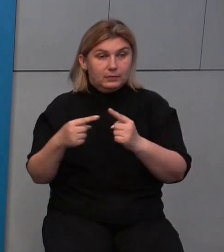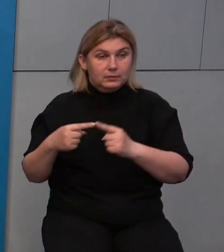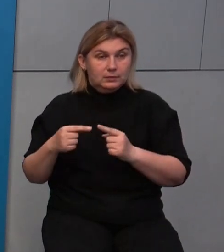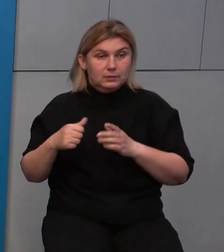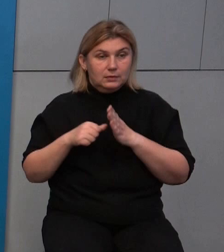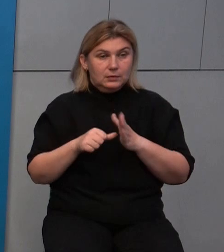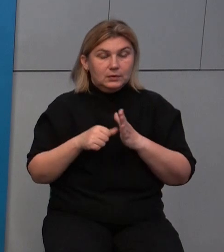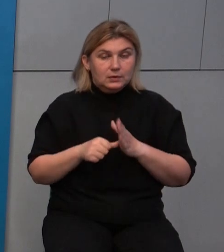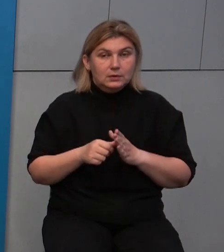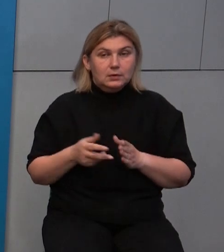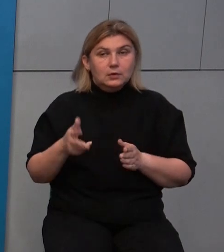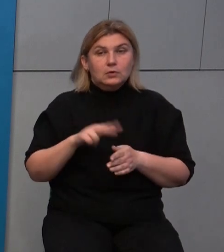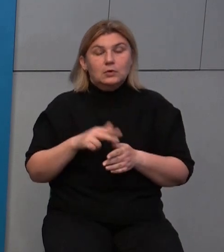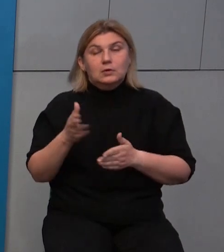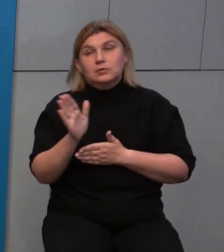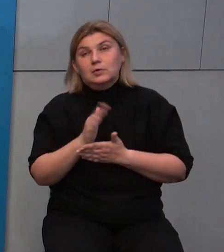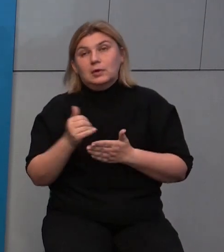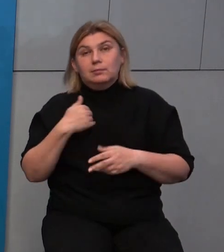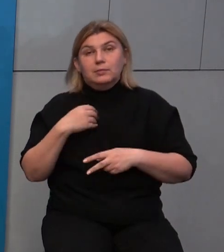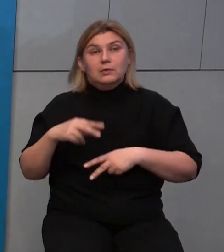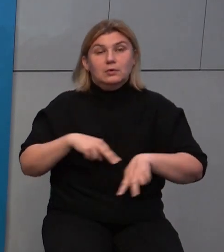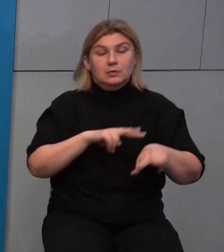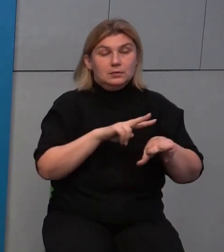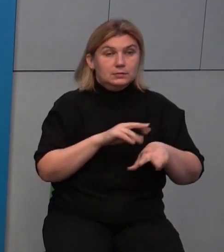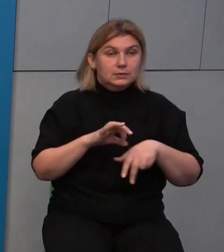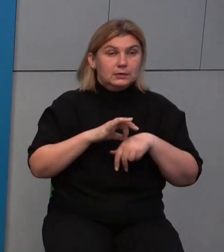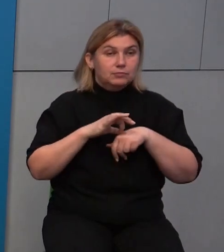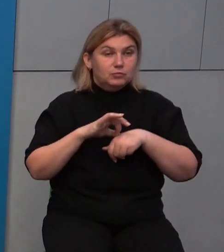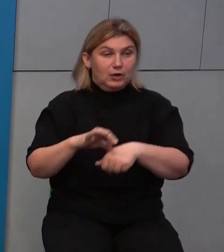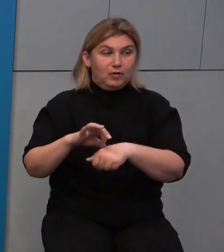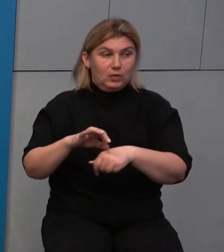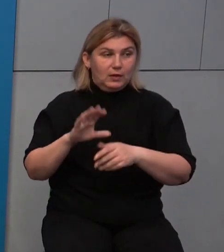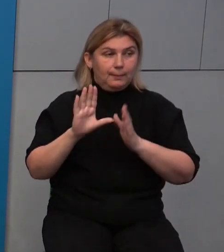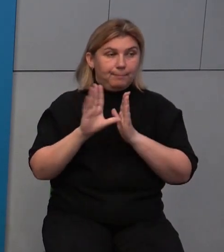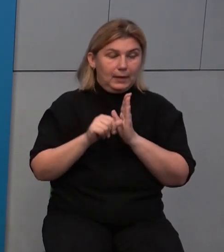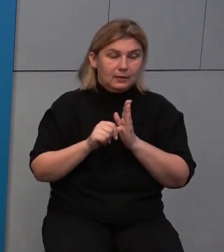które też częściowo brali w nich udział przewodnicy miejscy.